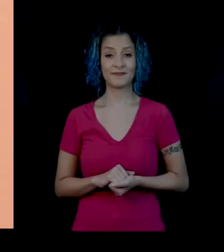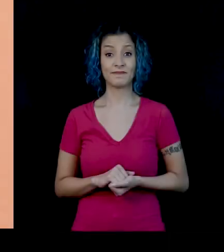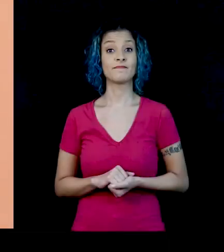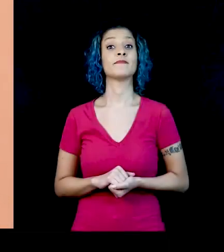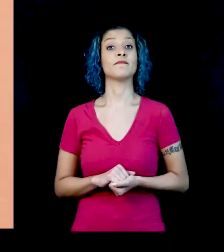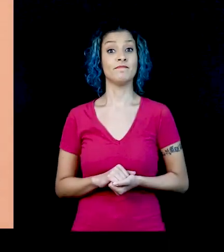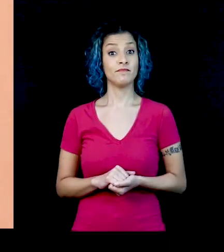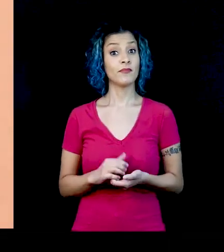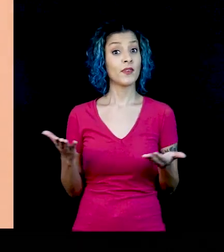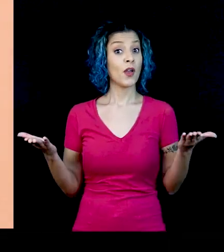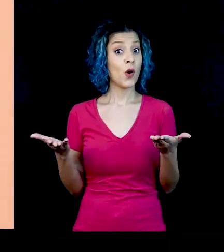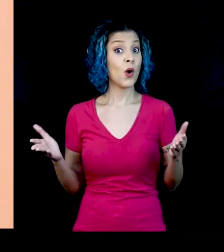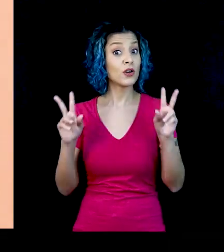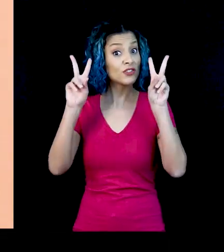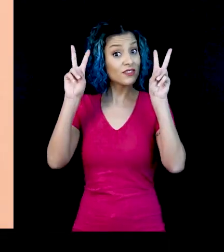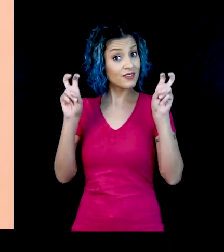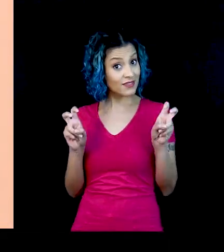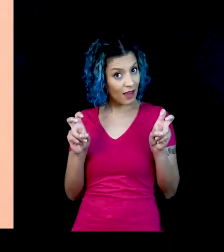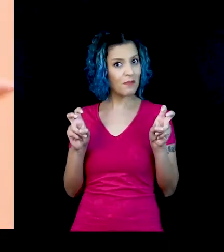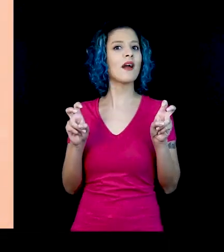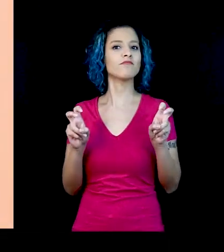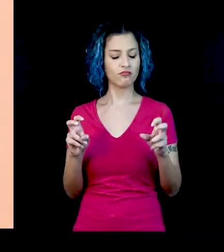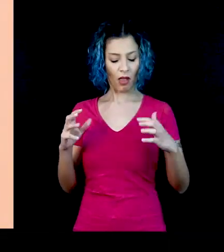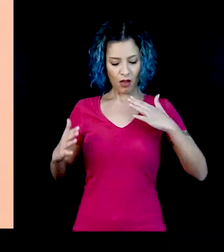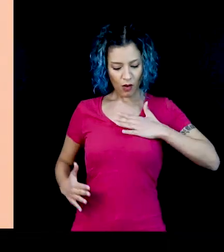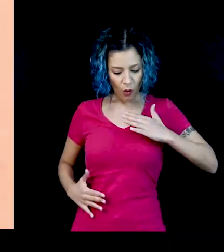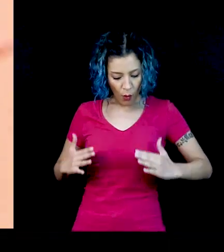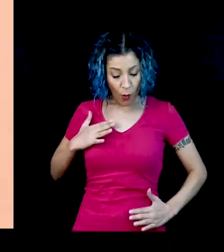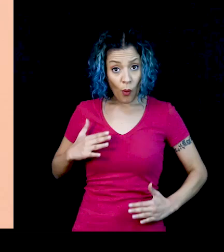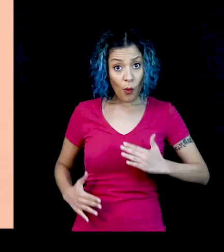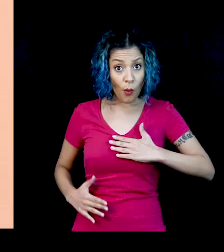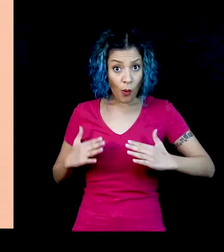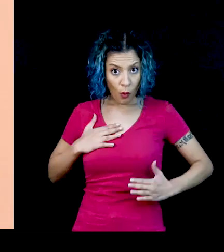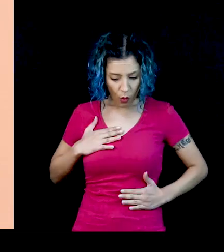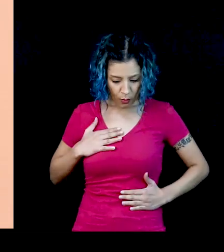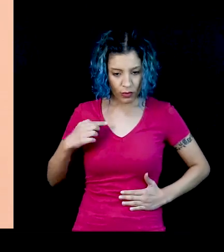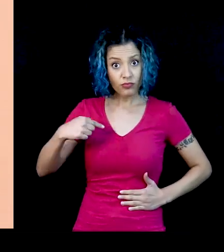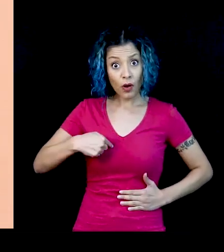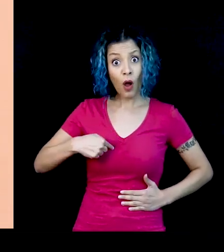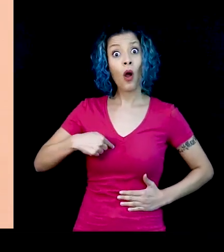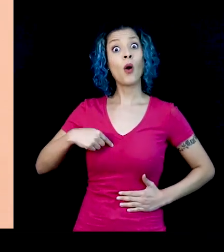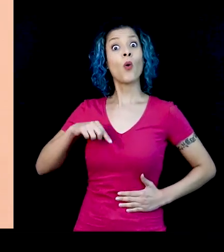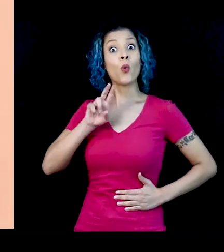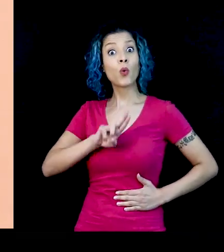O tema do encontro de hoje é o nosso corpo, o nosso principal instrumento de trabalho.